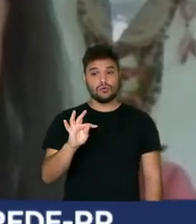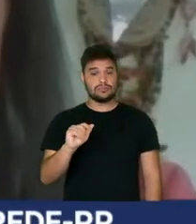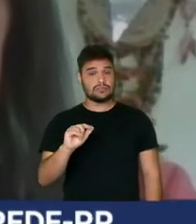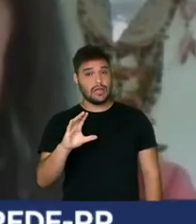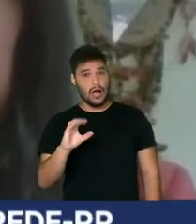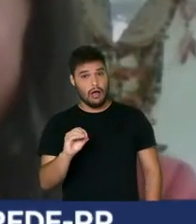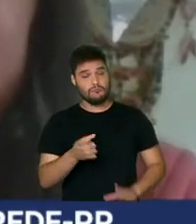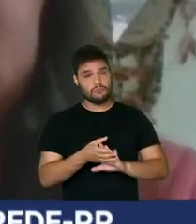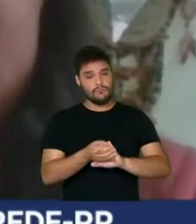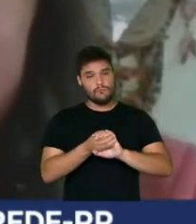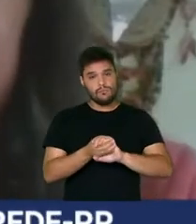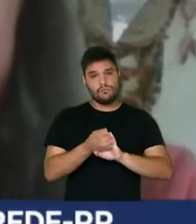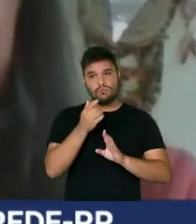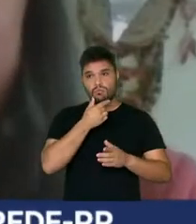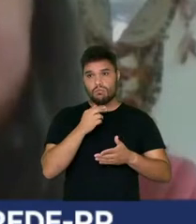PROJETO LEI 73, DA LEI PAULO GUSTAVO. EU QUER SAUDAR O